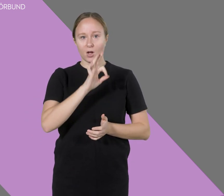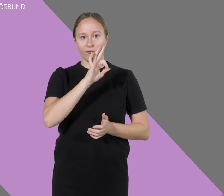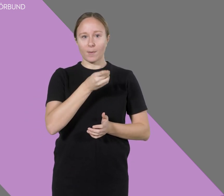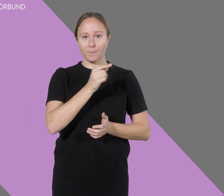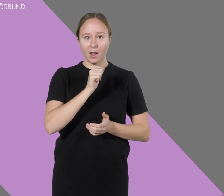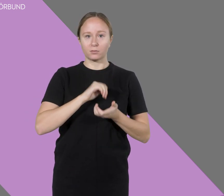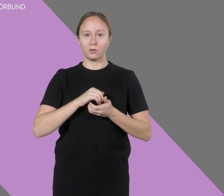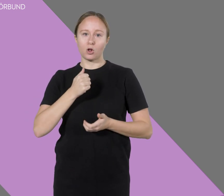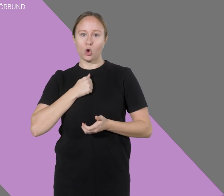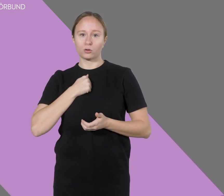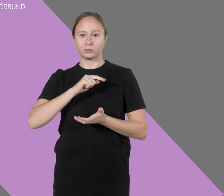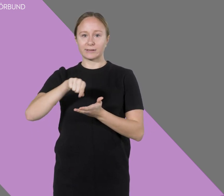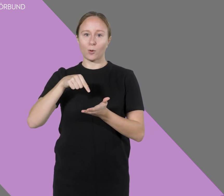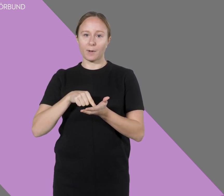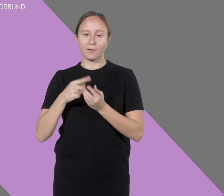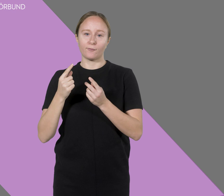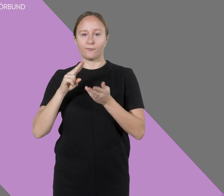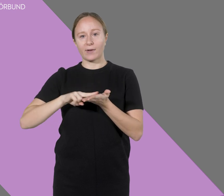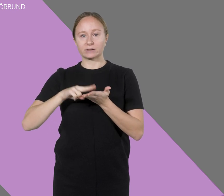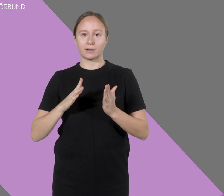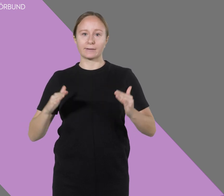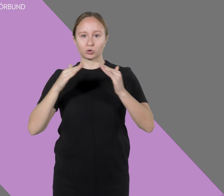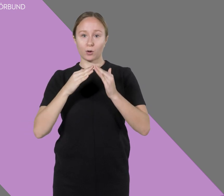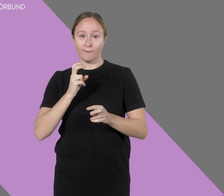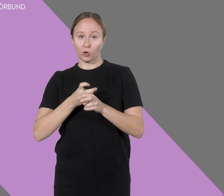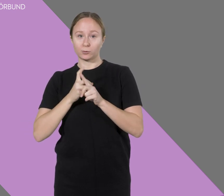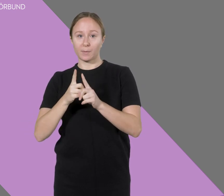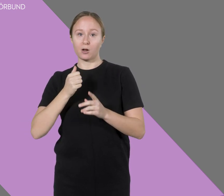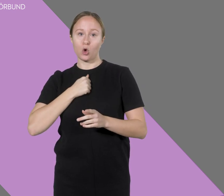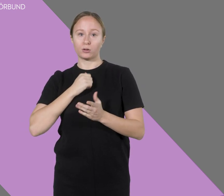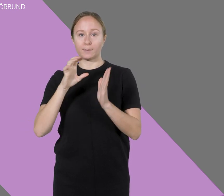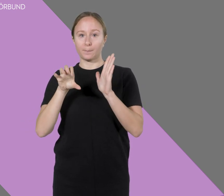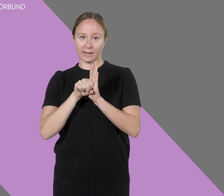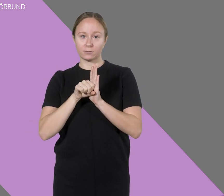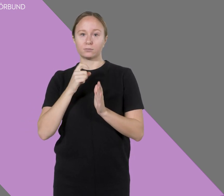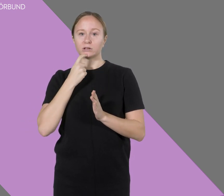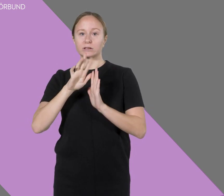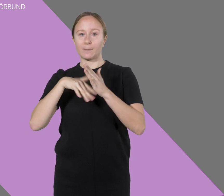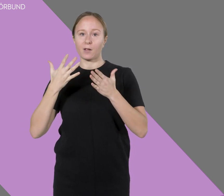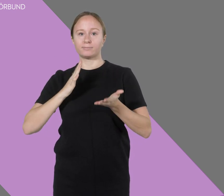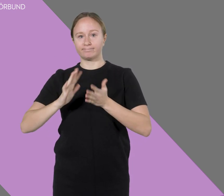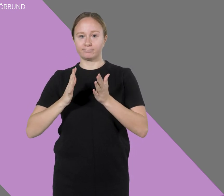s och Nödcentralsverkets försök med nödmeddelanden på finskt teckenspråk -